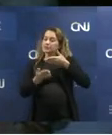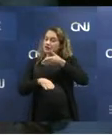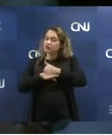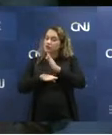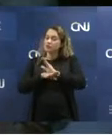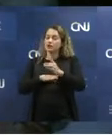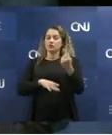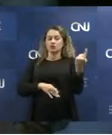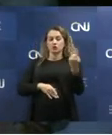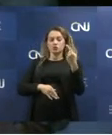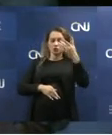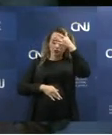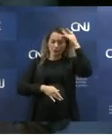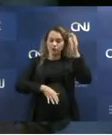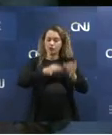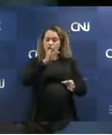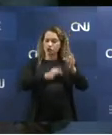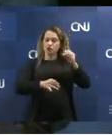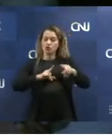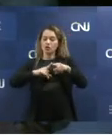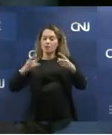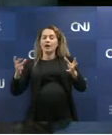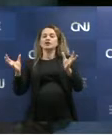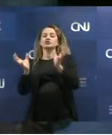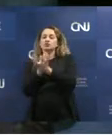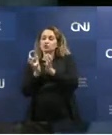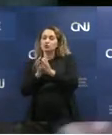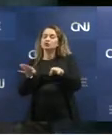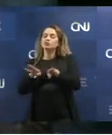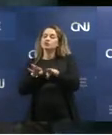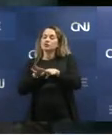como dos demais agentes do sistema para sua efetivação.